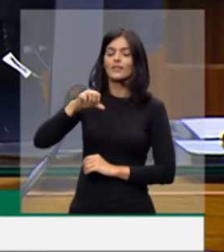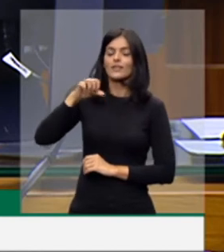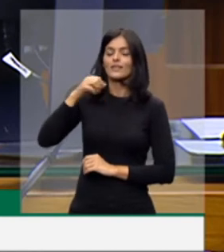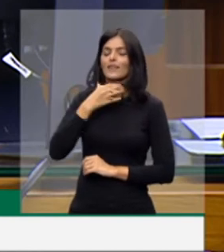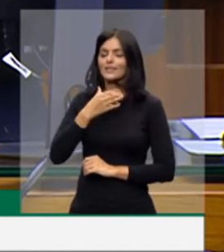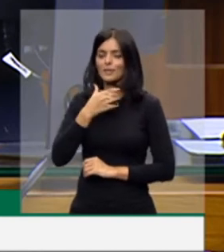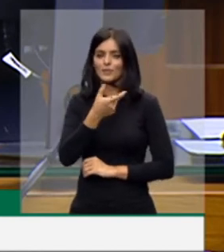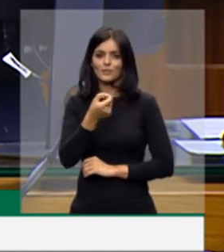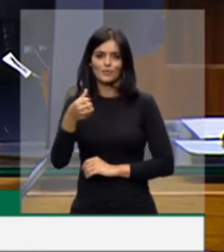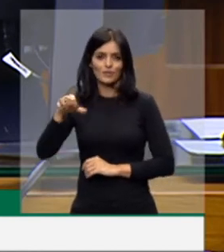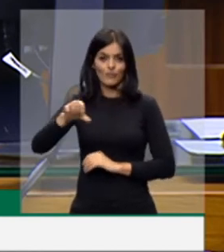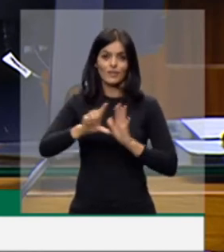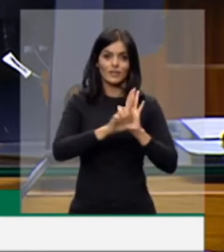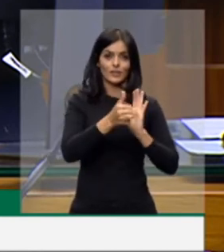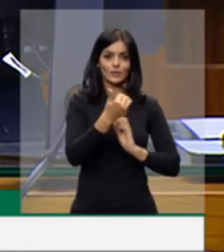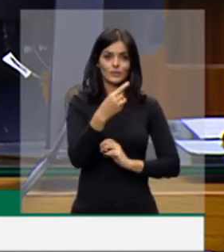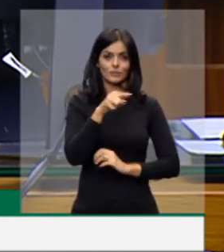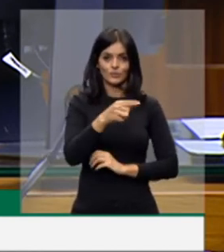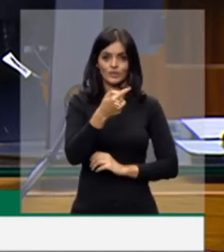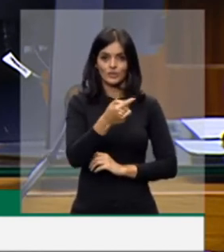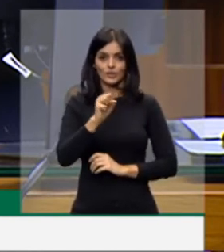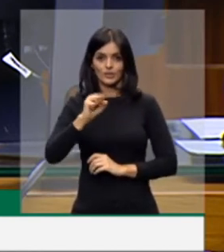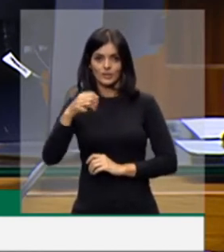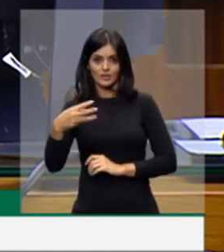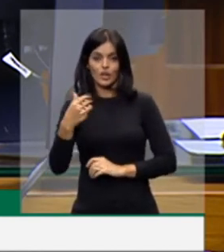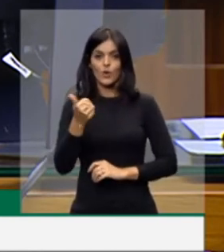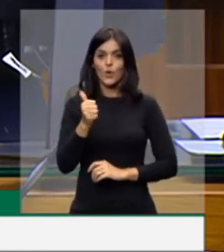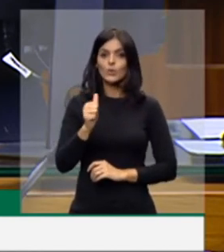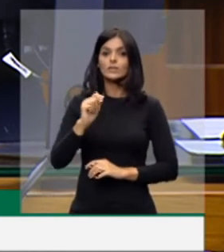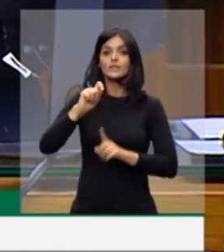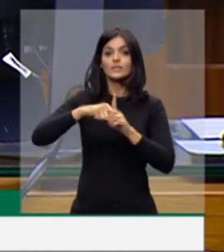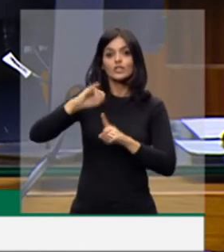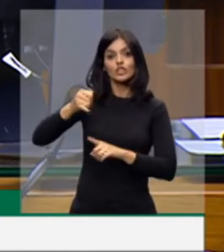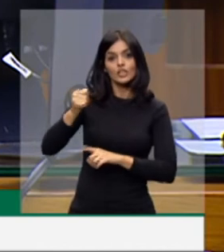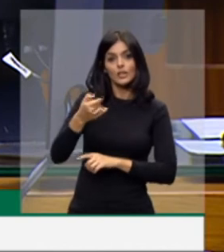DE 2002. 10.448 DE 15 DE MARÇO DE 2004. E A LEI DE 9